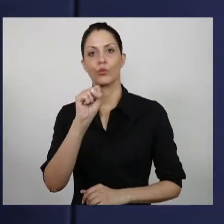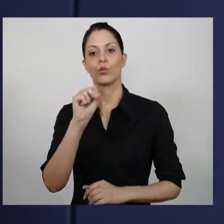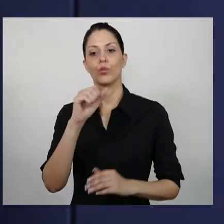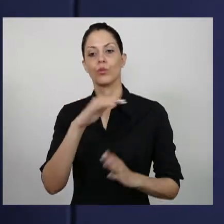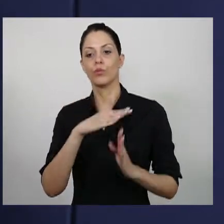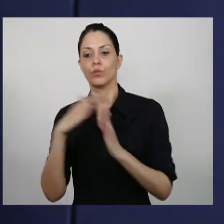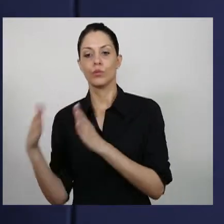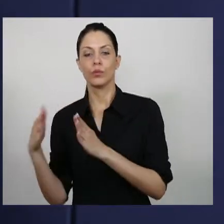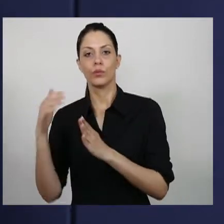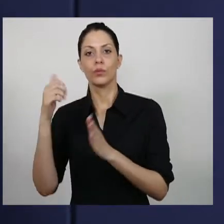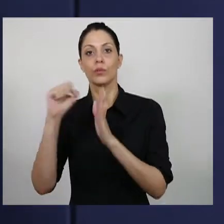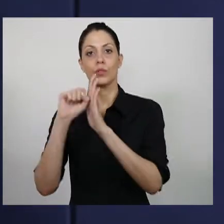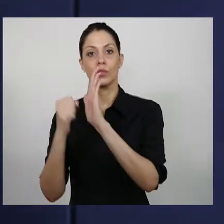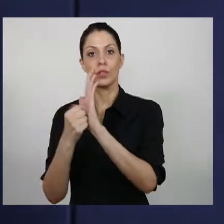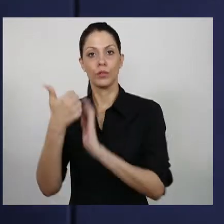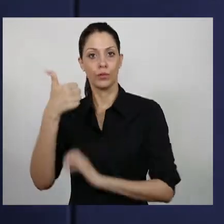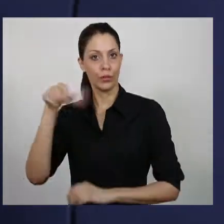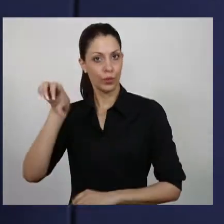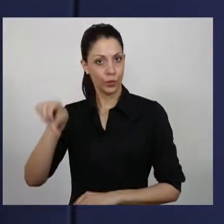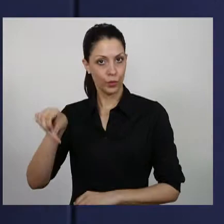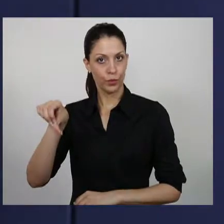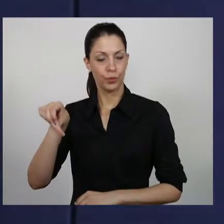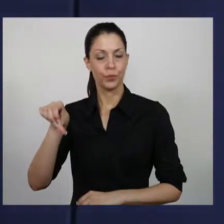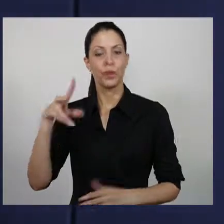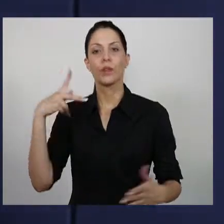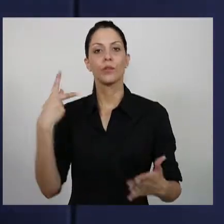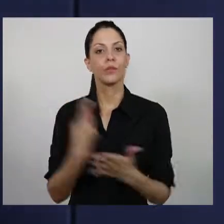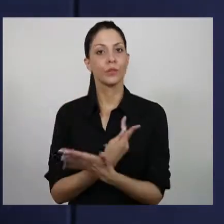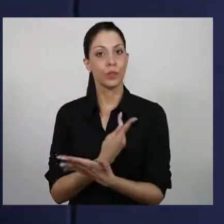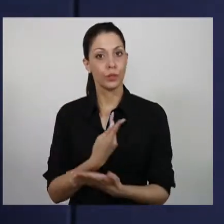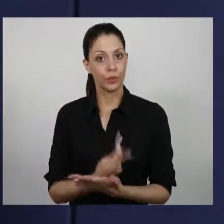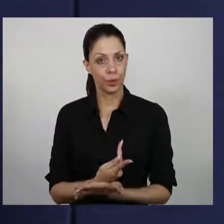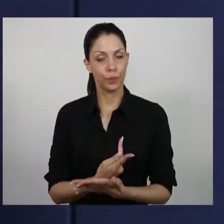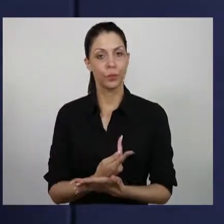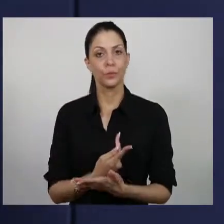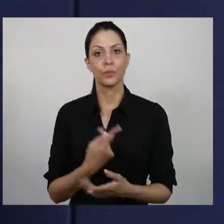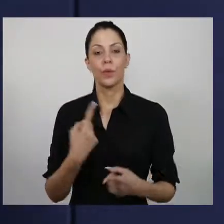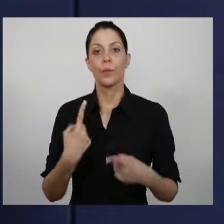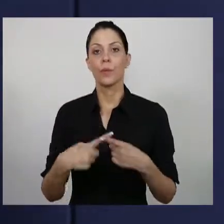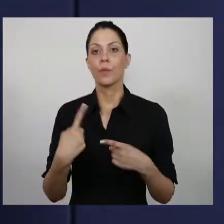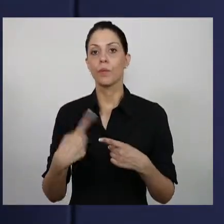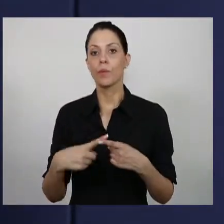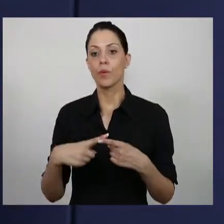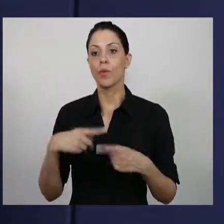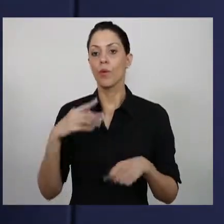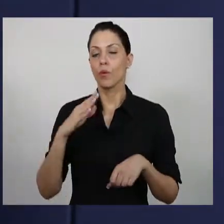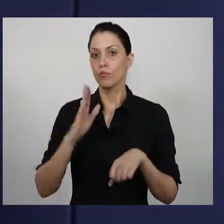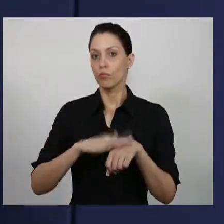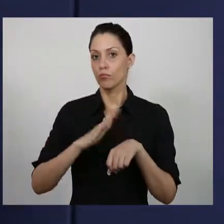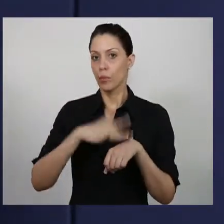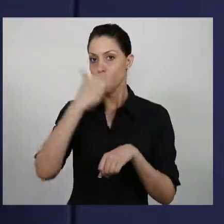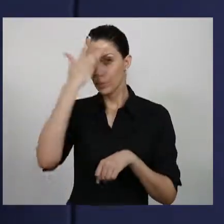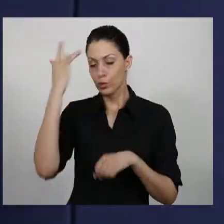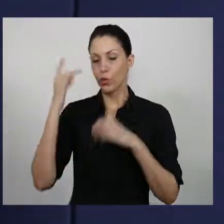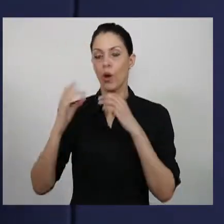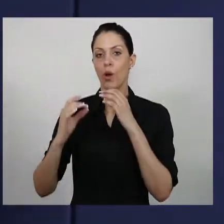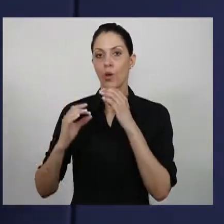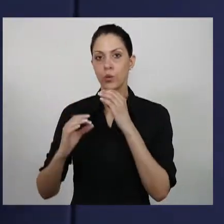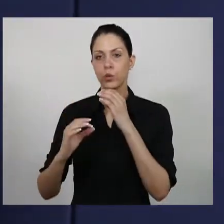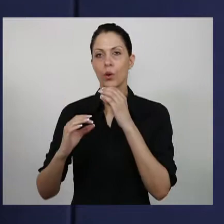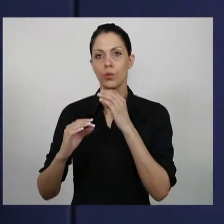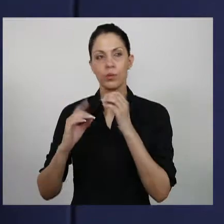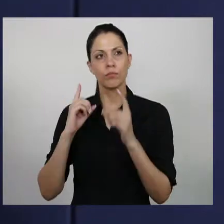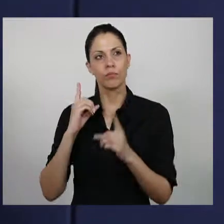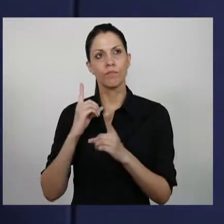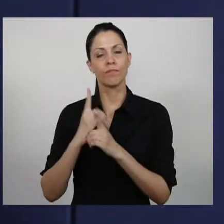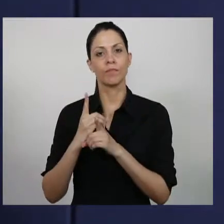XVIII pro XIX, e isso aconteceu quando os músicos identificaram que a medida da tubulação